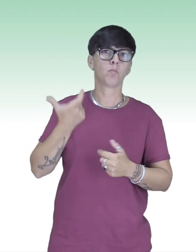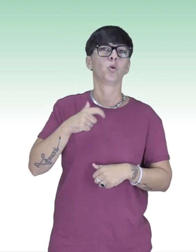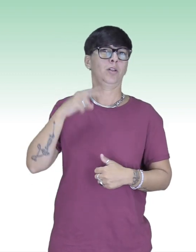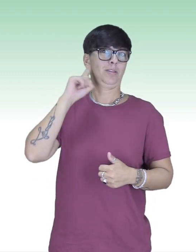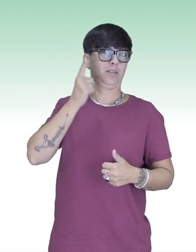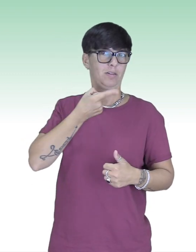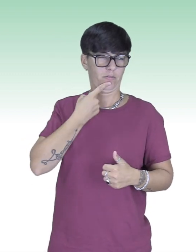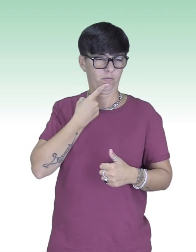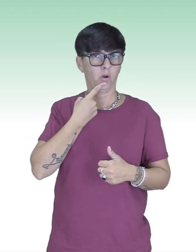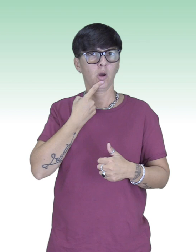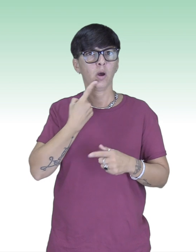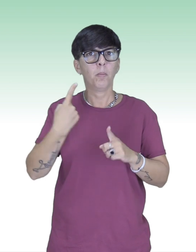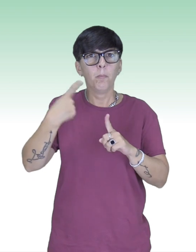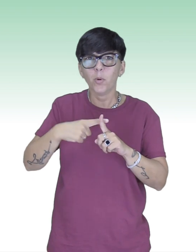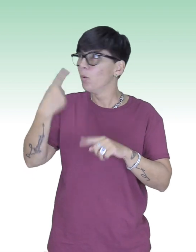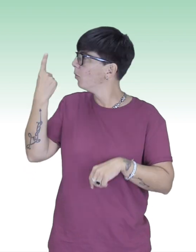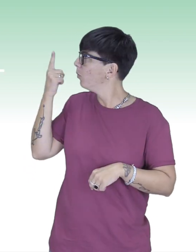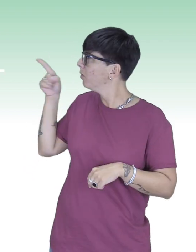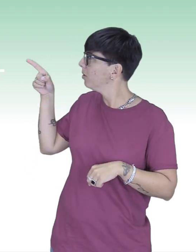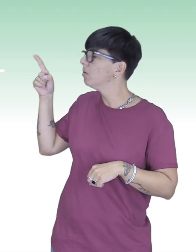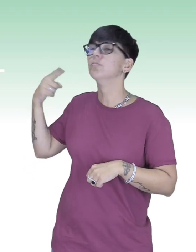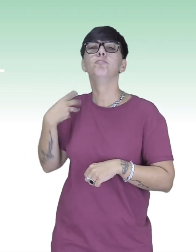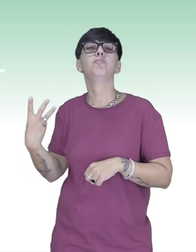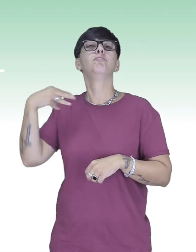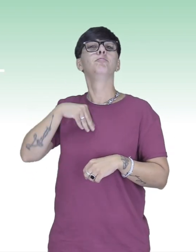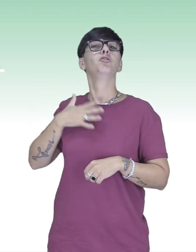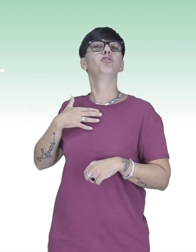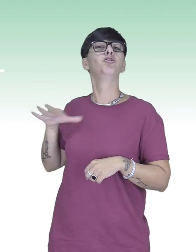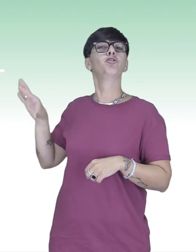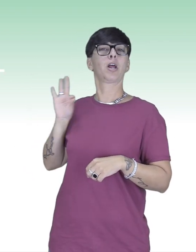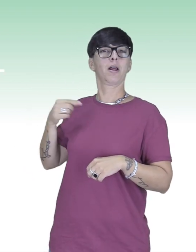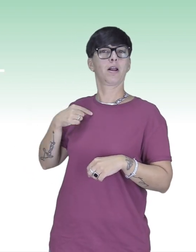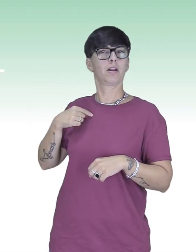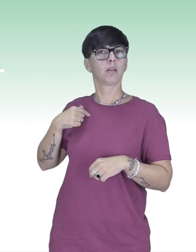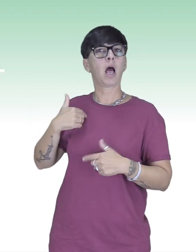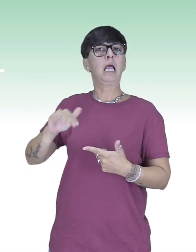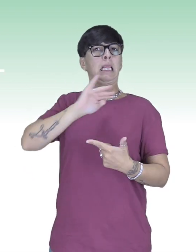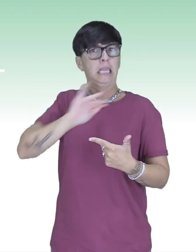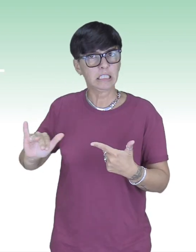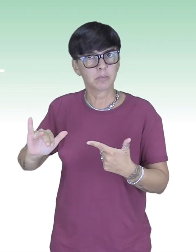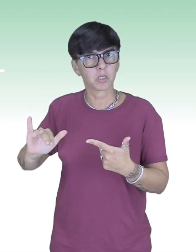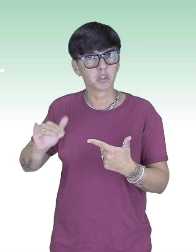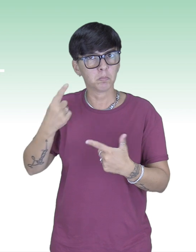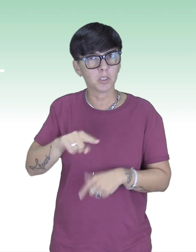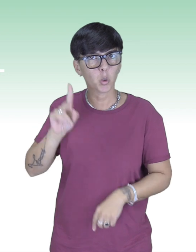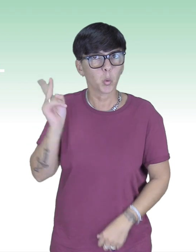che portano spesso a discriminazioni multiple.